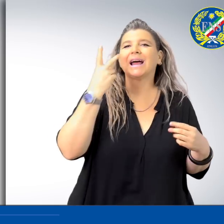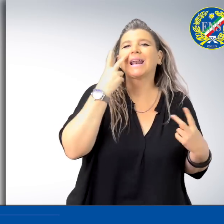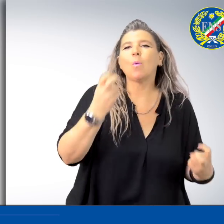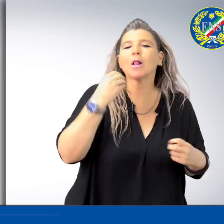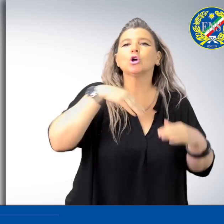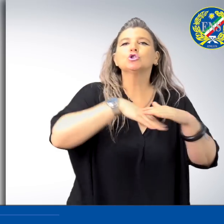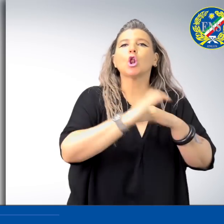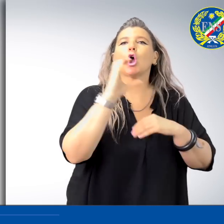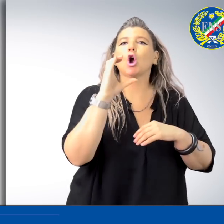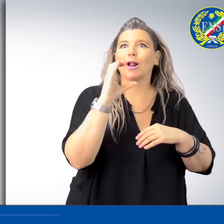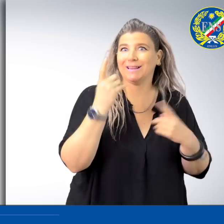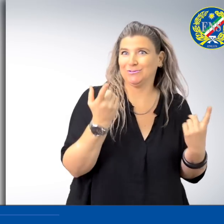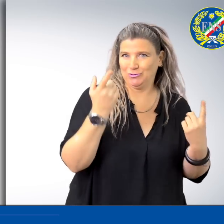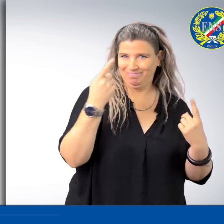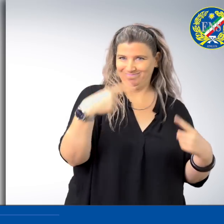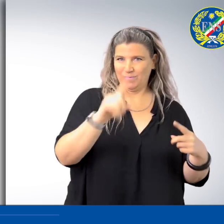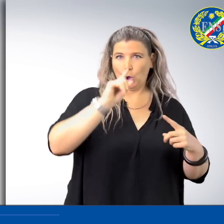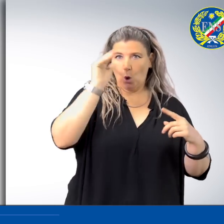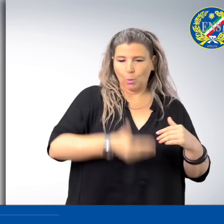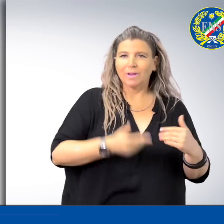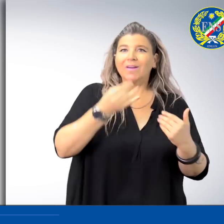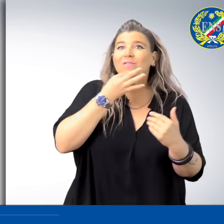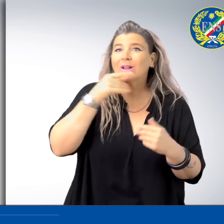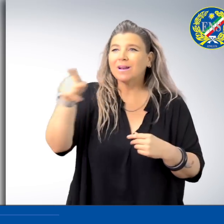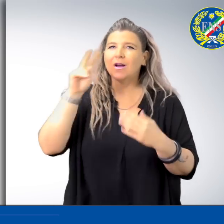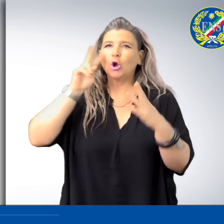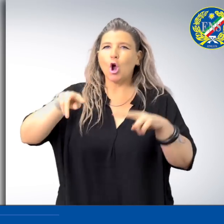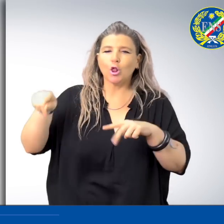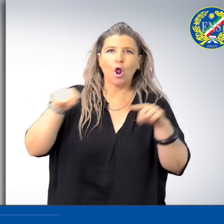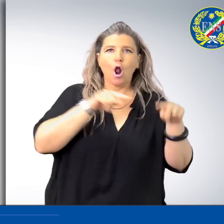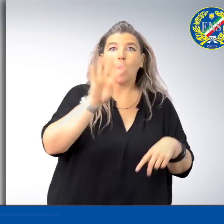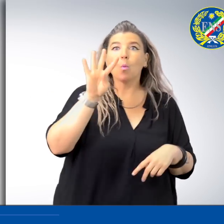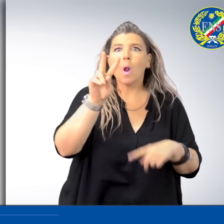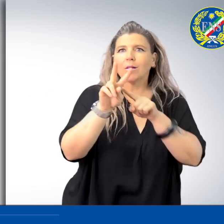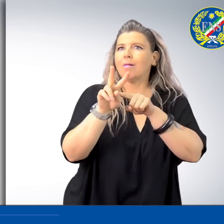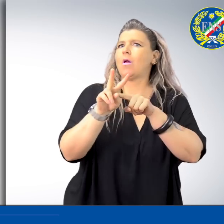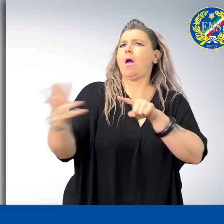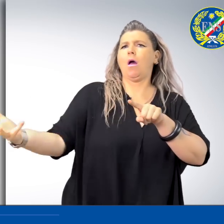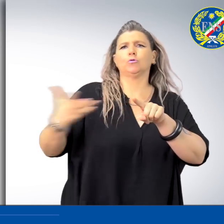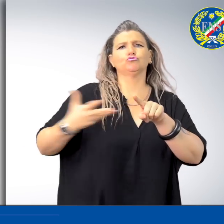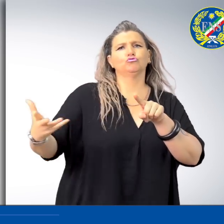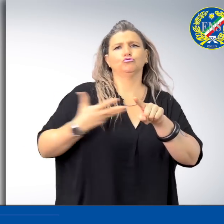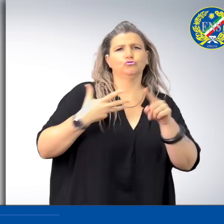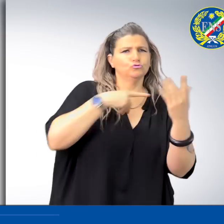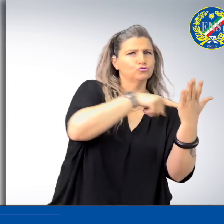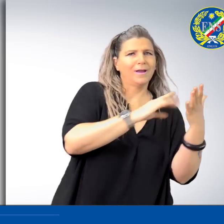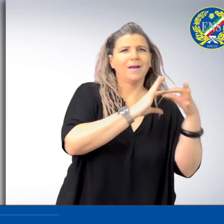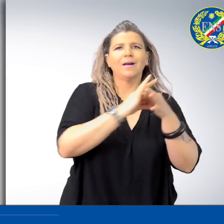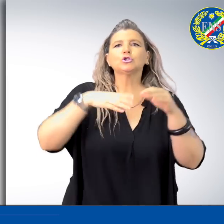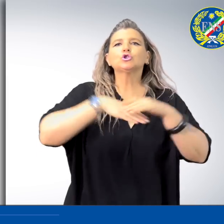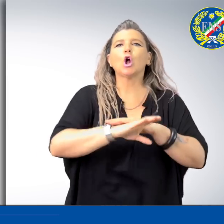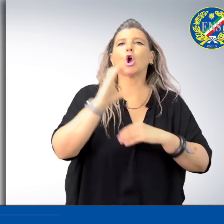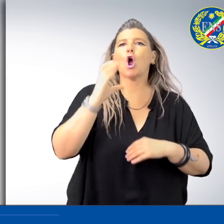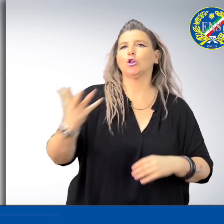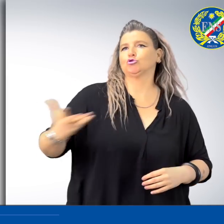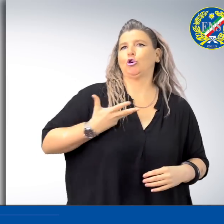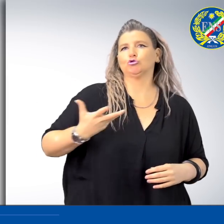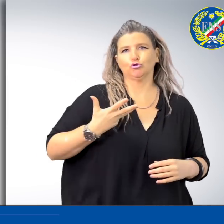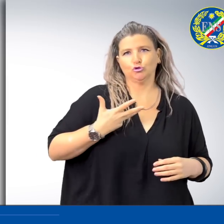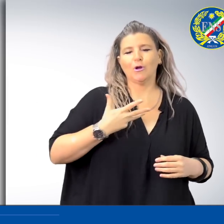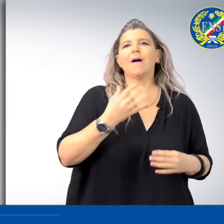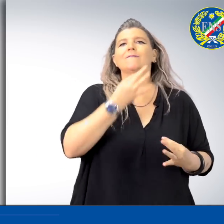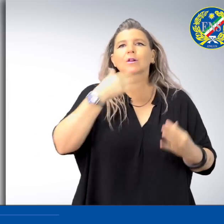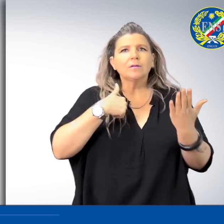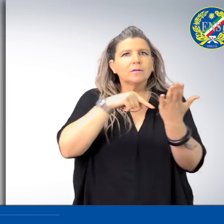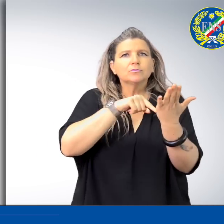in quasi tutti i codici principali. Ad esempio se vediamo il codice 42 ci sono anche i sottocodici.